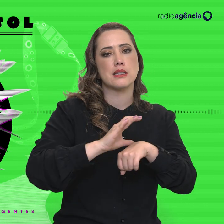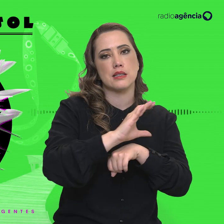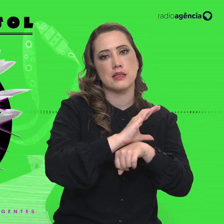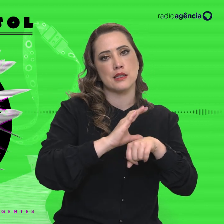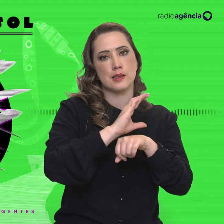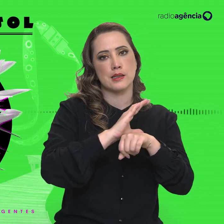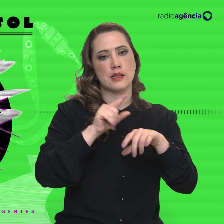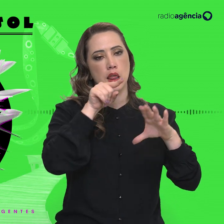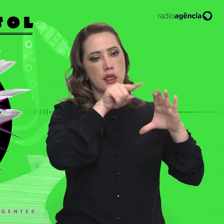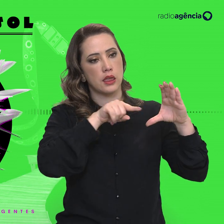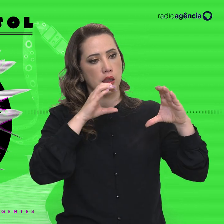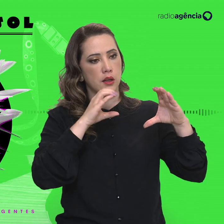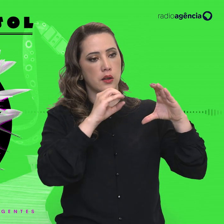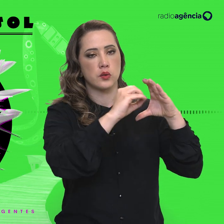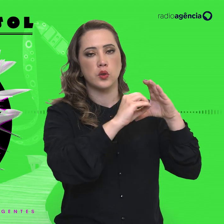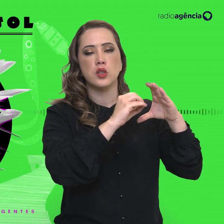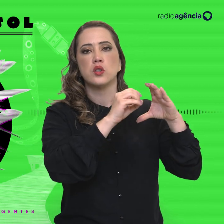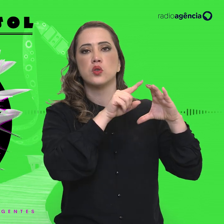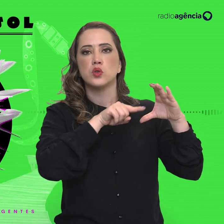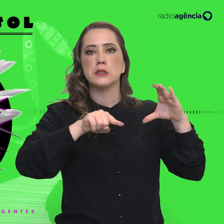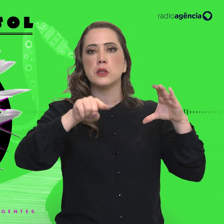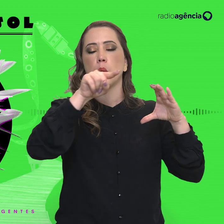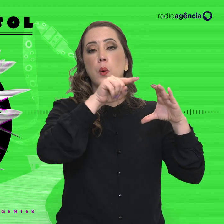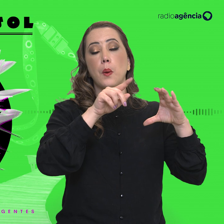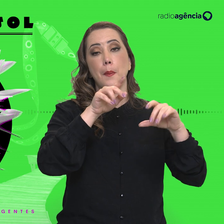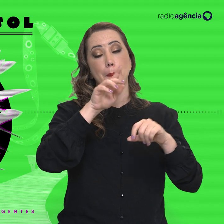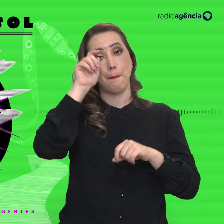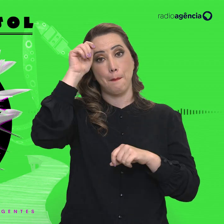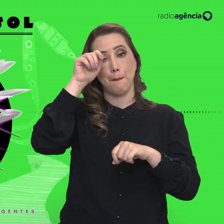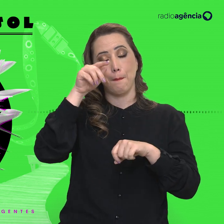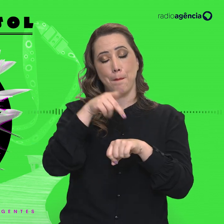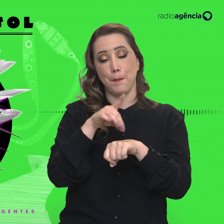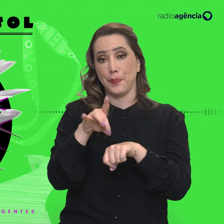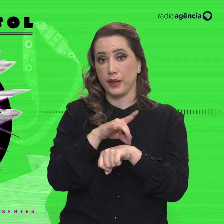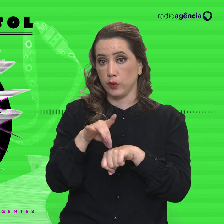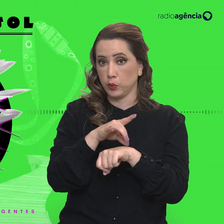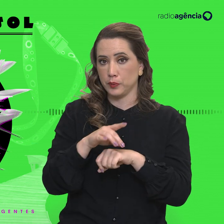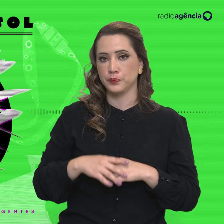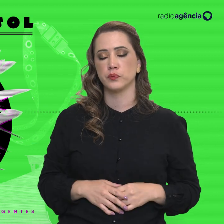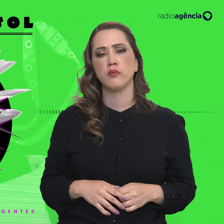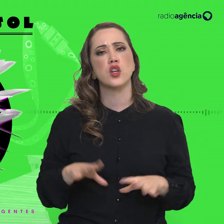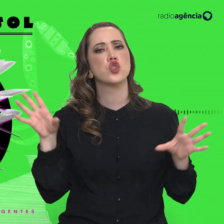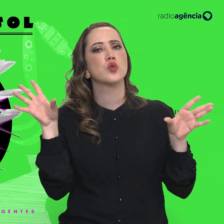[pneus freando bruscamente] 🎶 [hum hum hum] 🎶 [Leyberson] Ah! A gente pediu um resumo para a Caroline Ramos, que criou as peças.